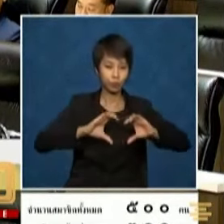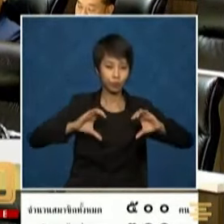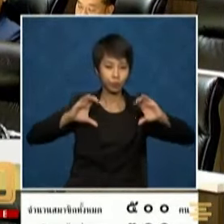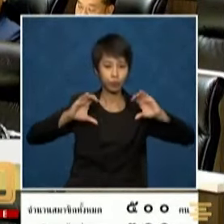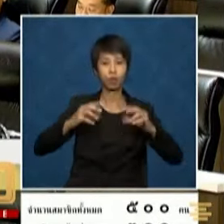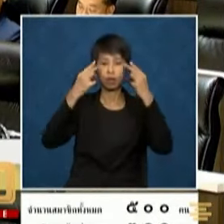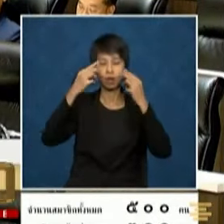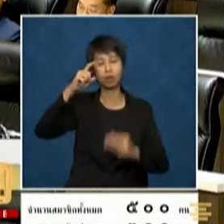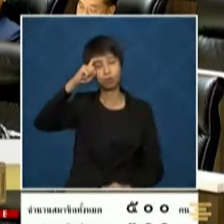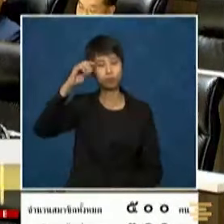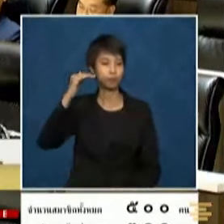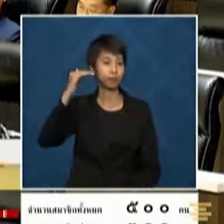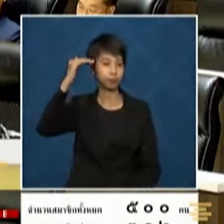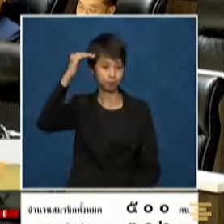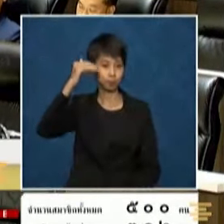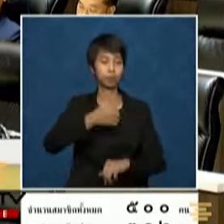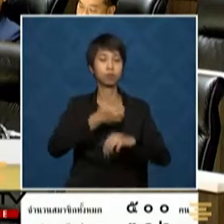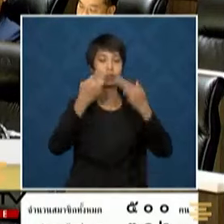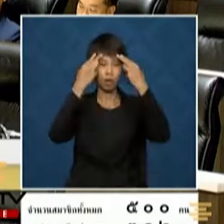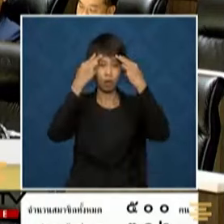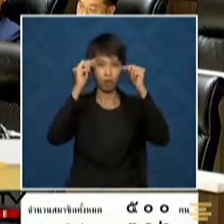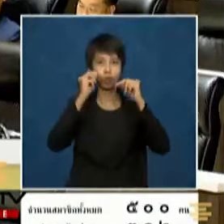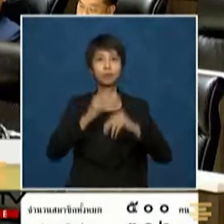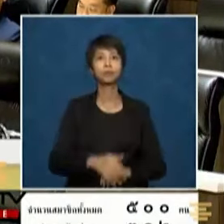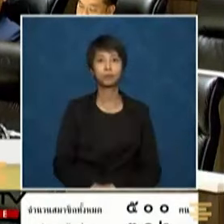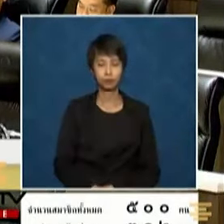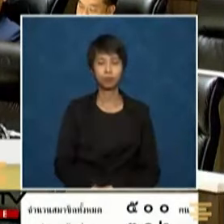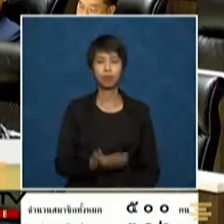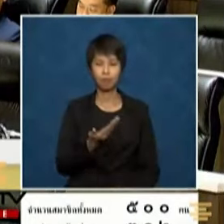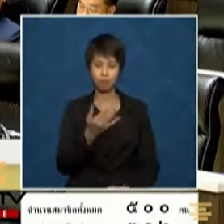ไม่มีหลักฐานเลยอืเพราะฉะนั้นท่านนายก รัฐมนตรีอาจจะเข้าใจผิดพอได้ยินชัยธวัฒน์